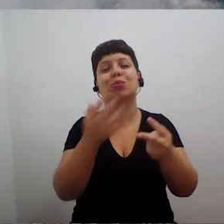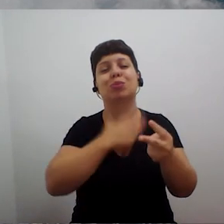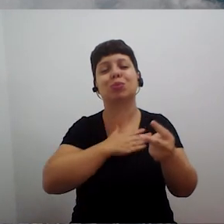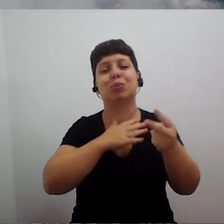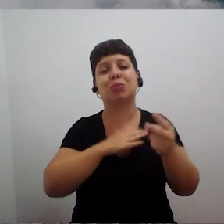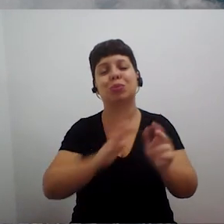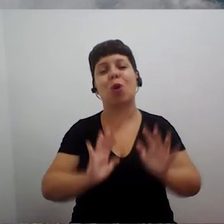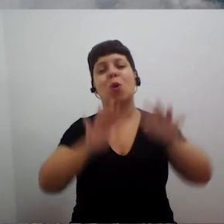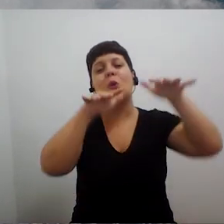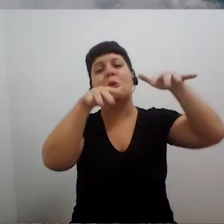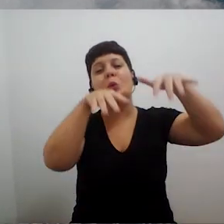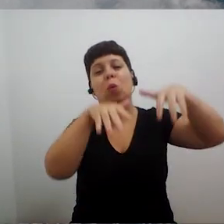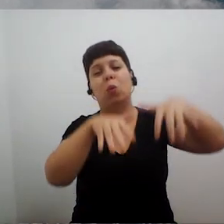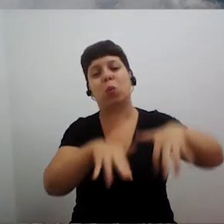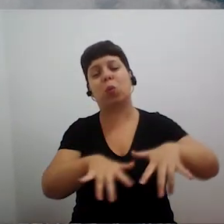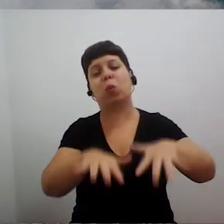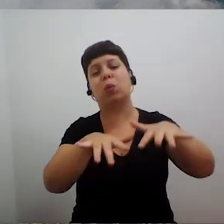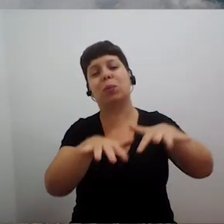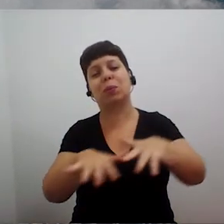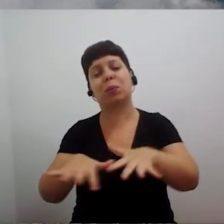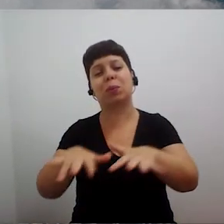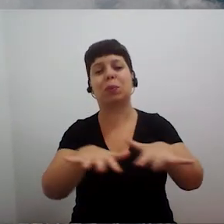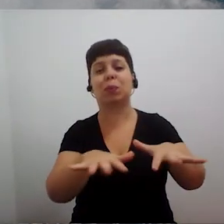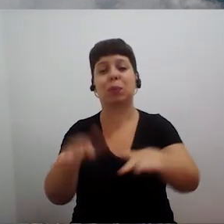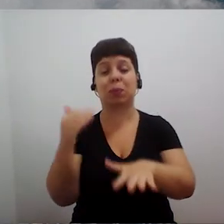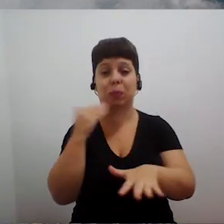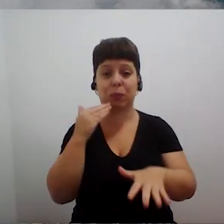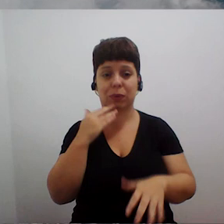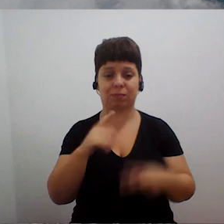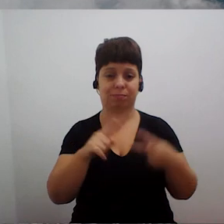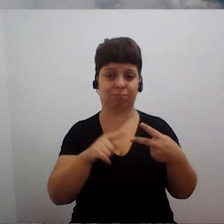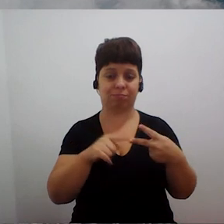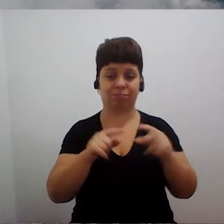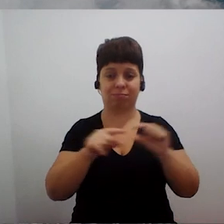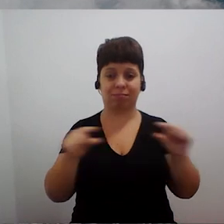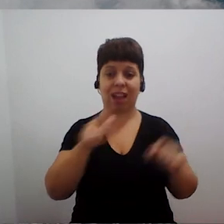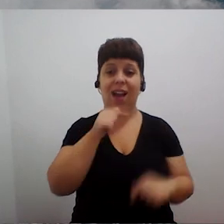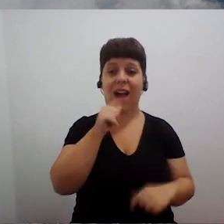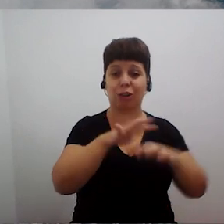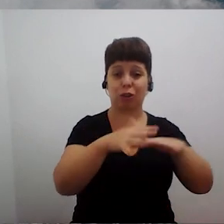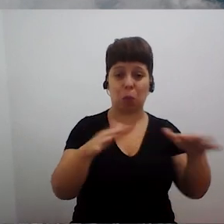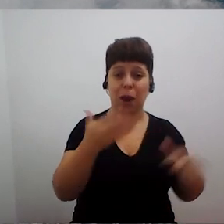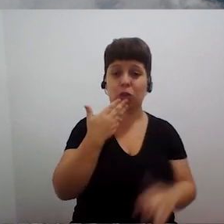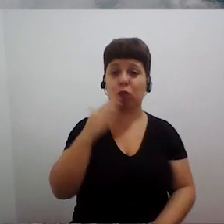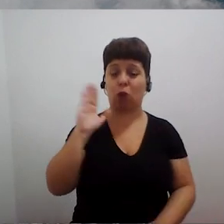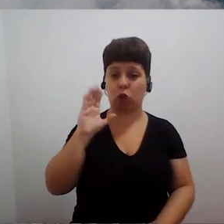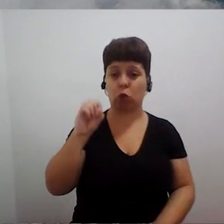as vagas das vicissitudes. E ainda, para a água do mar do grande voto todo compassivo da luz